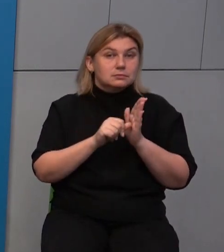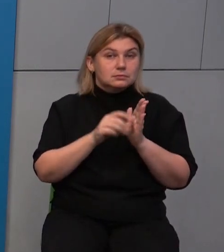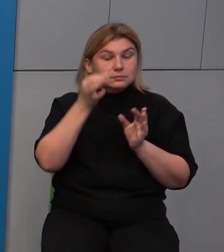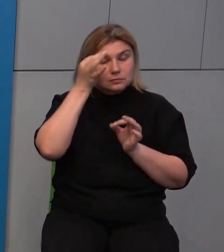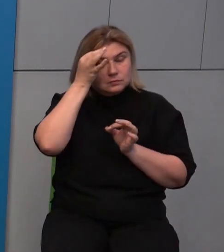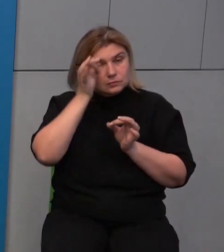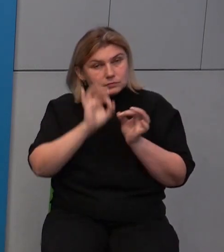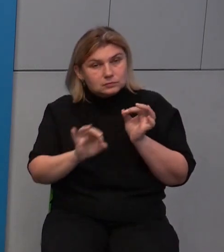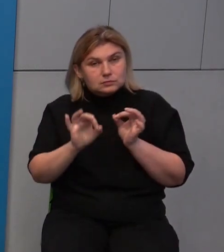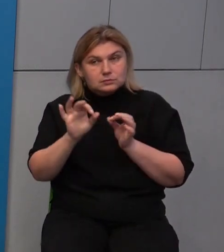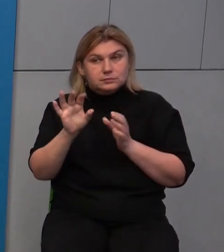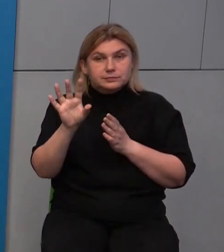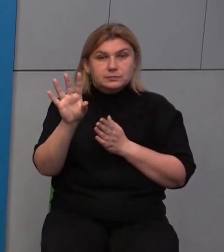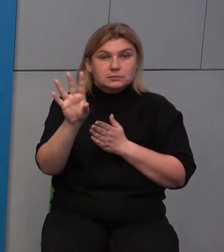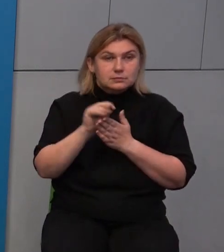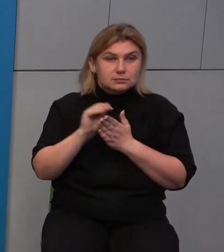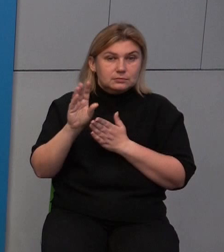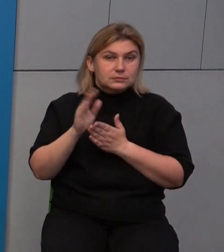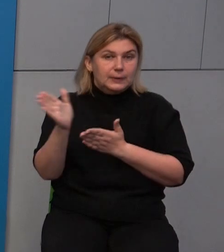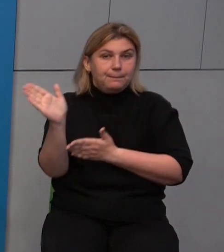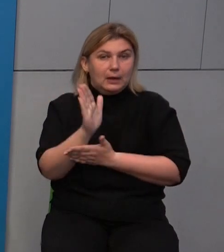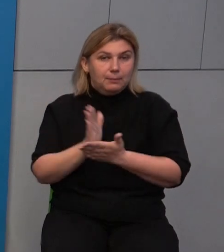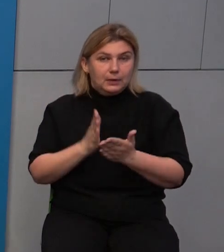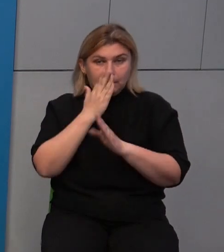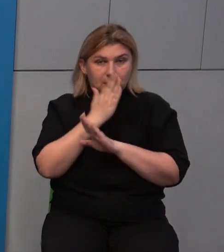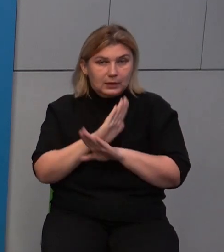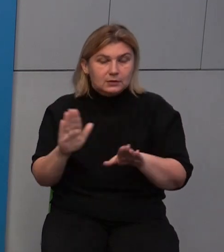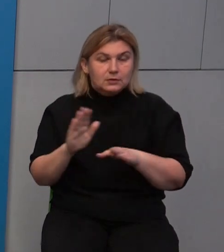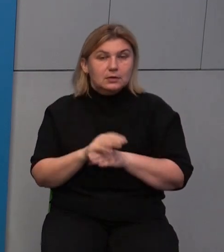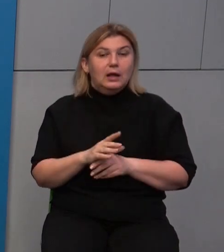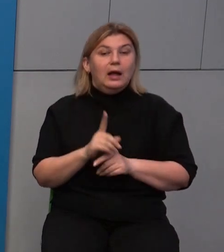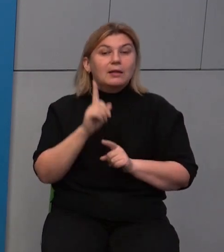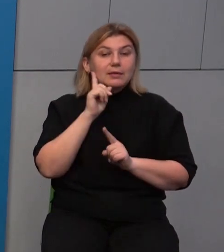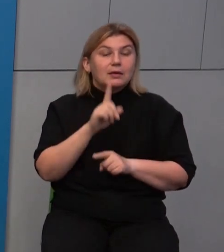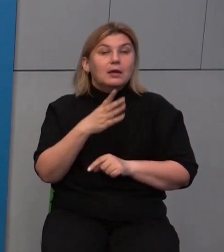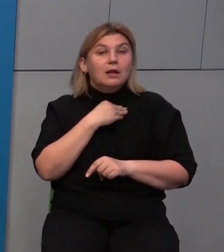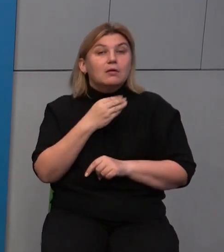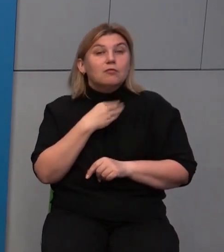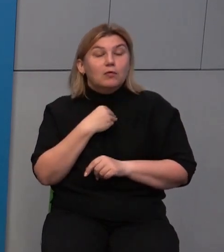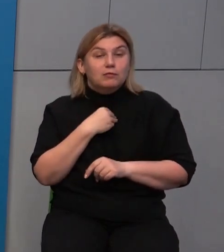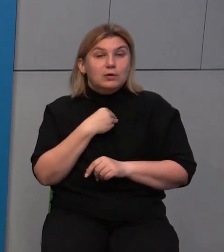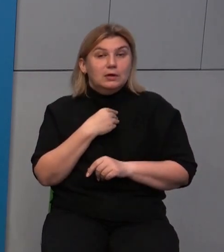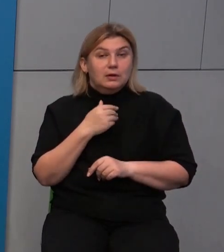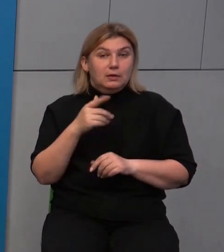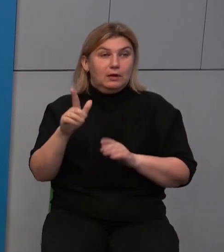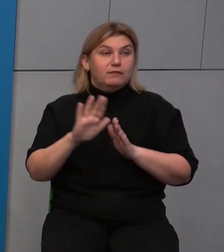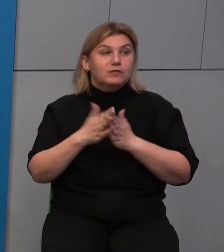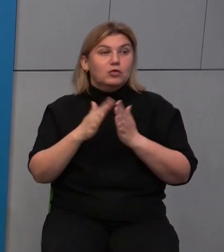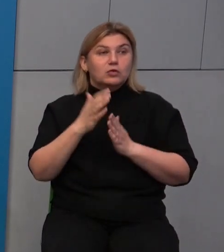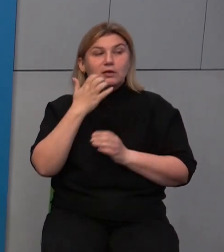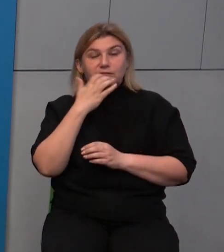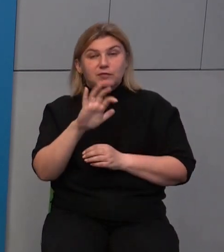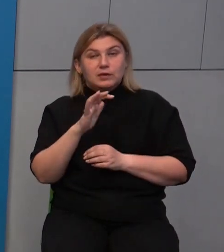odtwarzając topografię, ale tak naprawdę Lwów pojawił się w jego książce wcześniej, czyli w "Czasie nieutraconym".